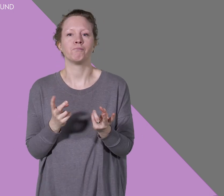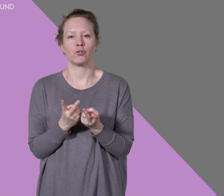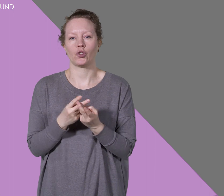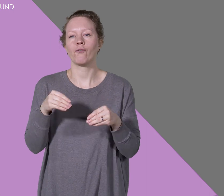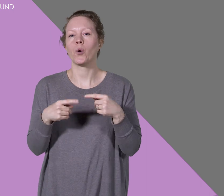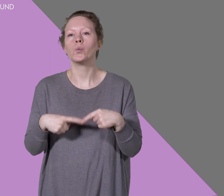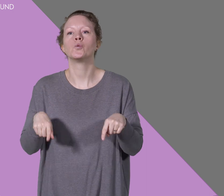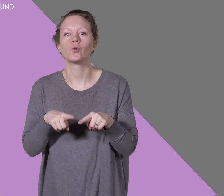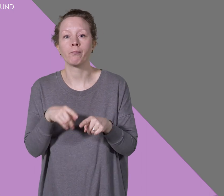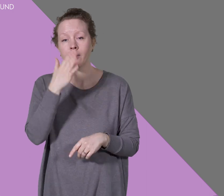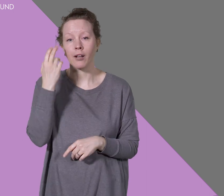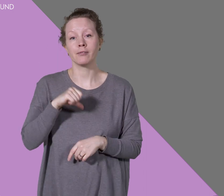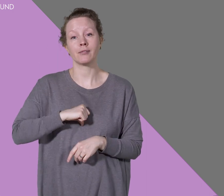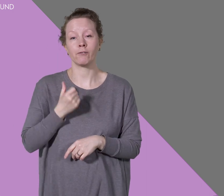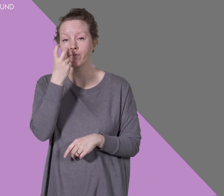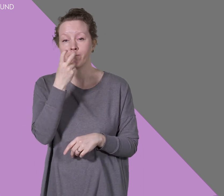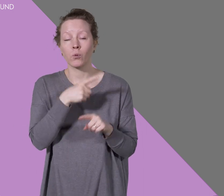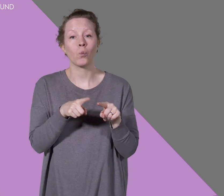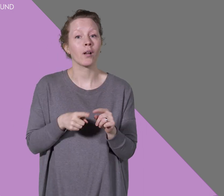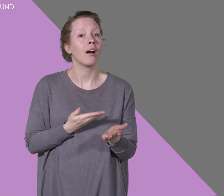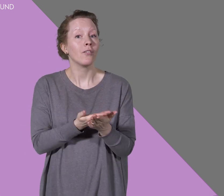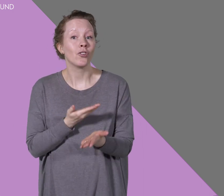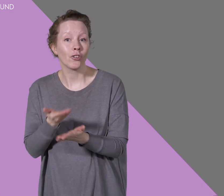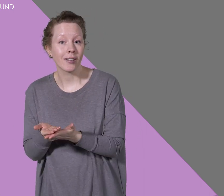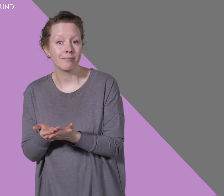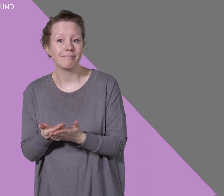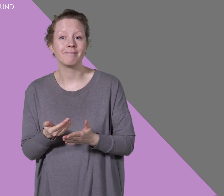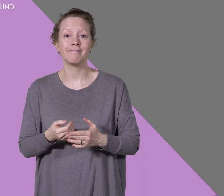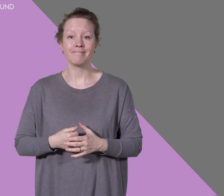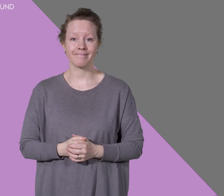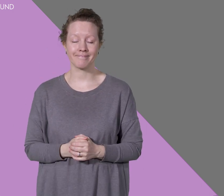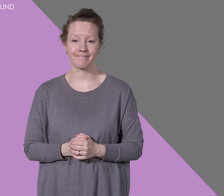kan valutskottet också på eget initiativ leta fram lämpliga kandidater på andra sätt.